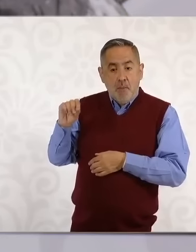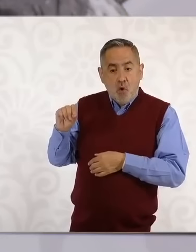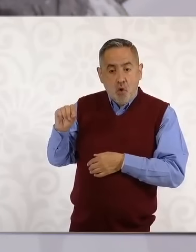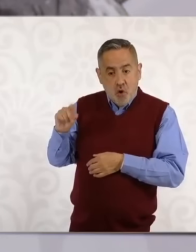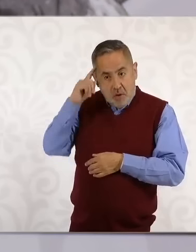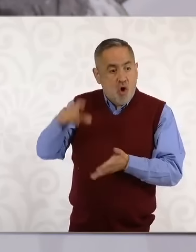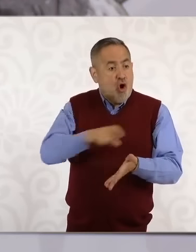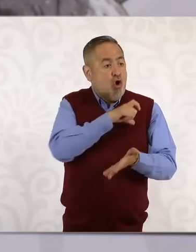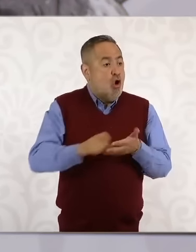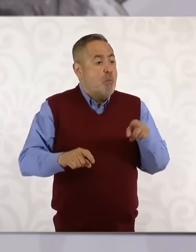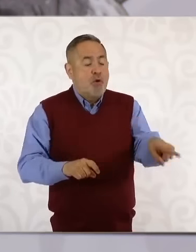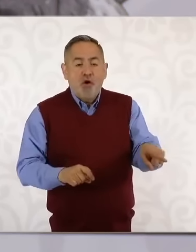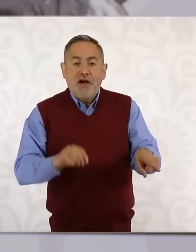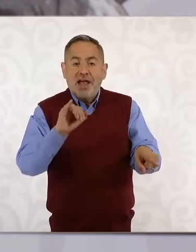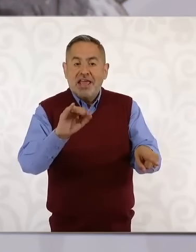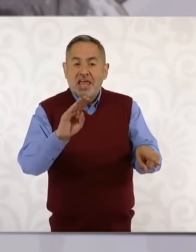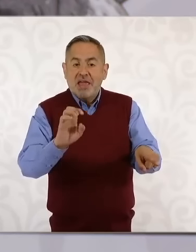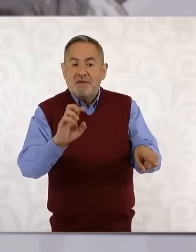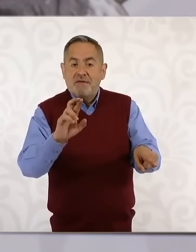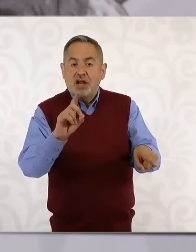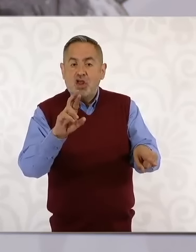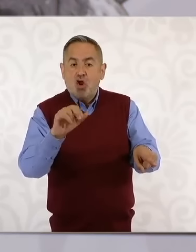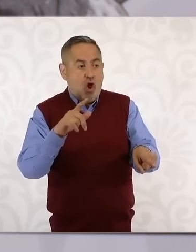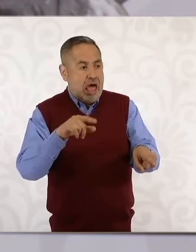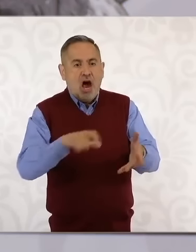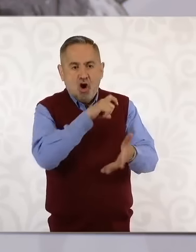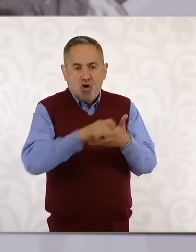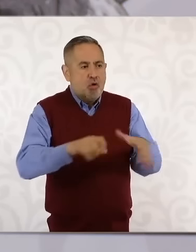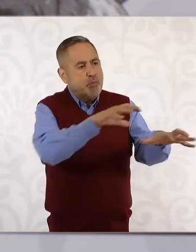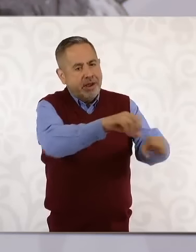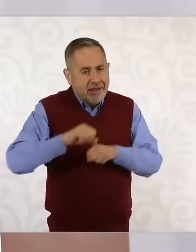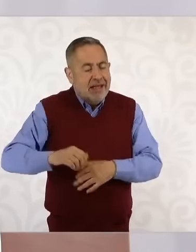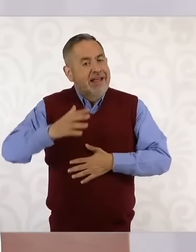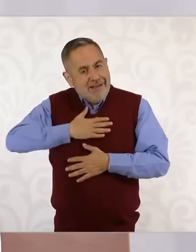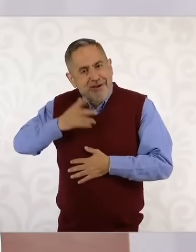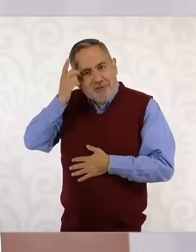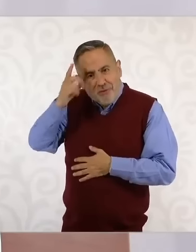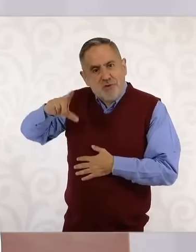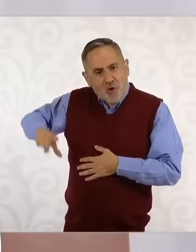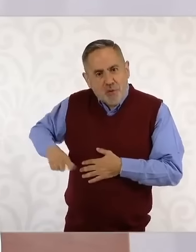¿se acuerdan? Con un mecanismo especial. Esas plantas son del Estado mexicano también, solo que